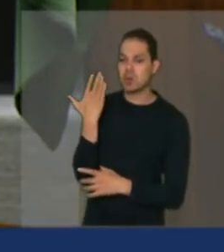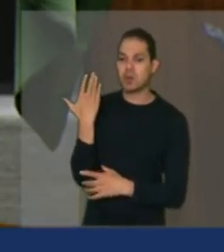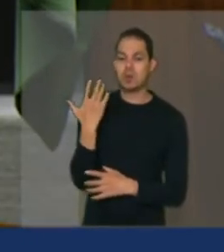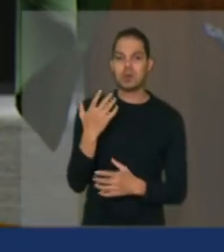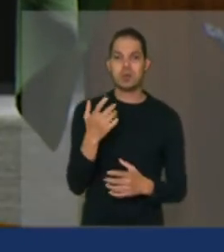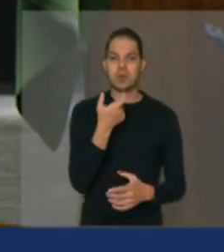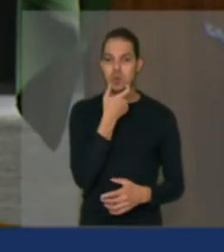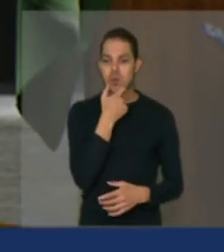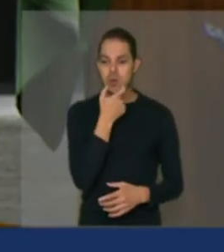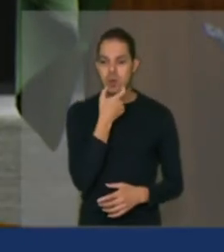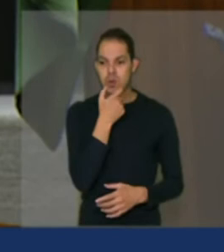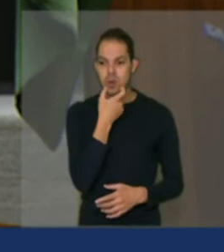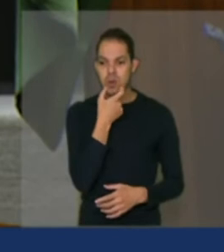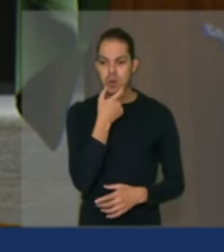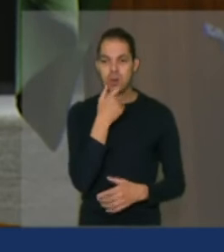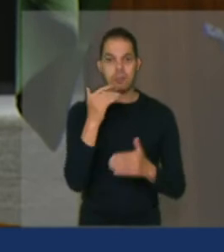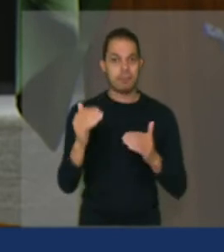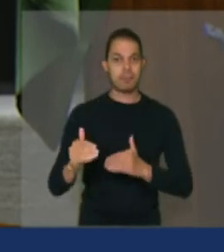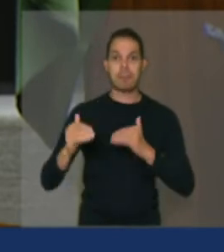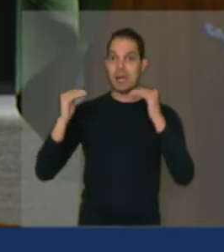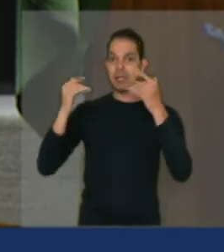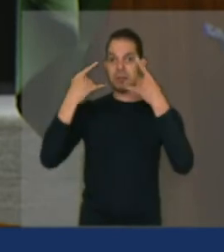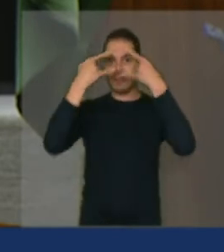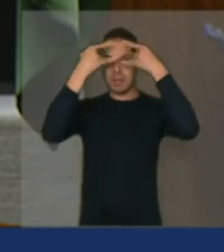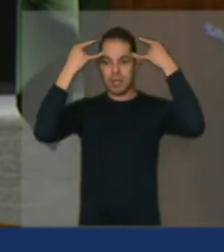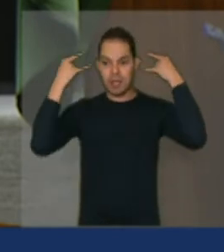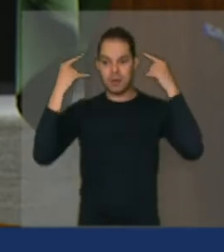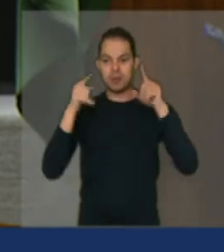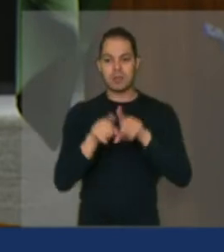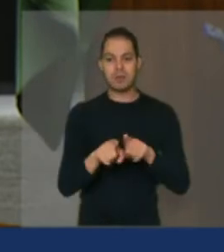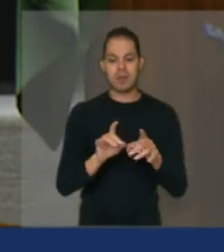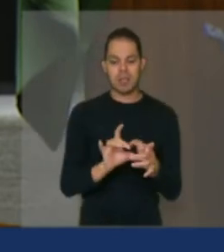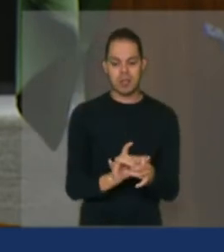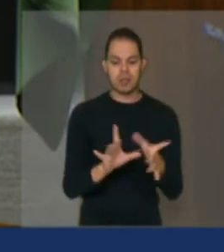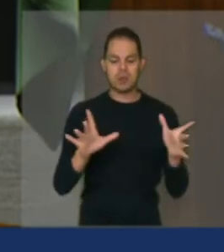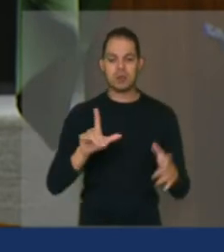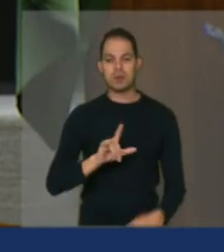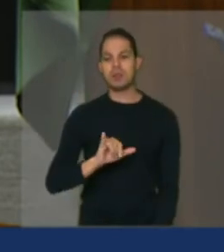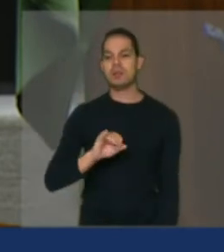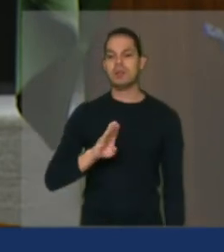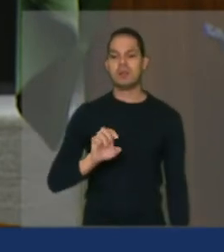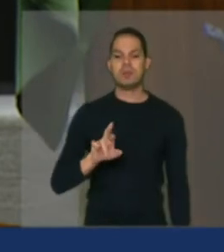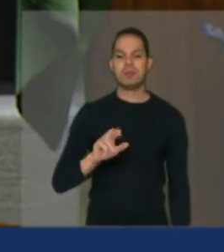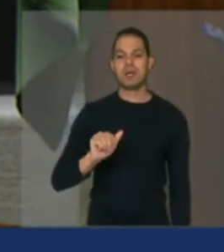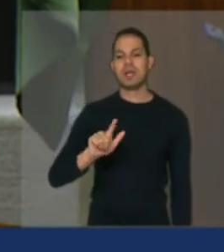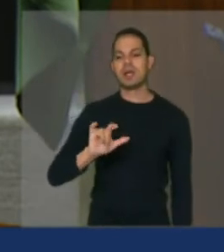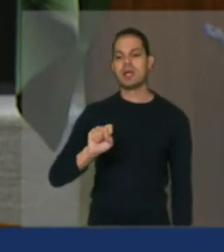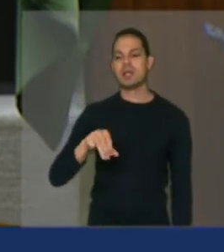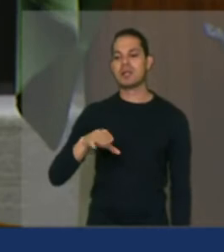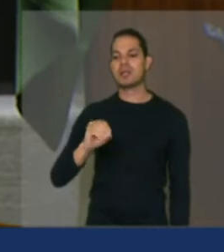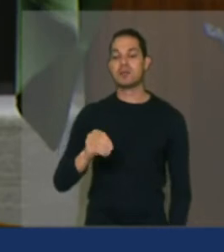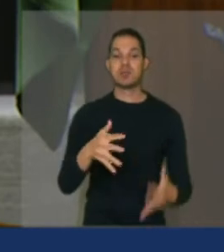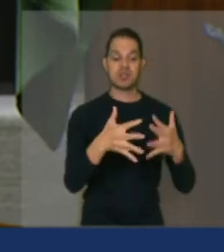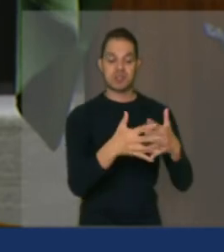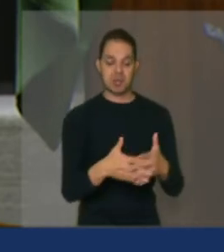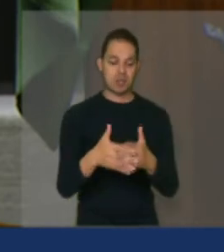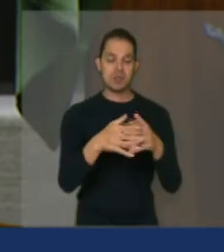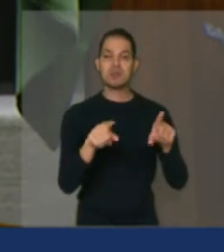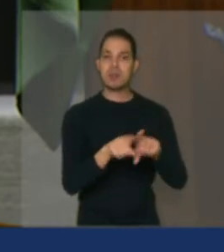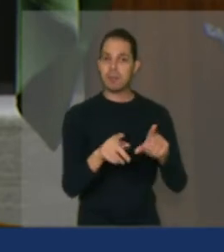UNIDO, QUE ERA O BAM BAM BAM DO CAPITALISMO E DO LIBERALISMO ESTÁ LÁ CRIANDO OS BANCOS PÚBLICOS, ESTÁ LÁ O ESTADO FAZENDO FOMENTO. O OUTRO PONTO É A VENDA DO